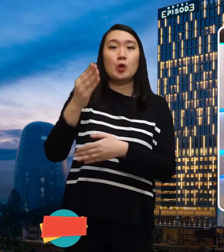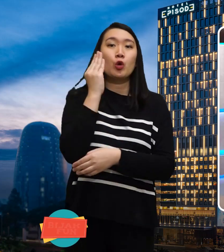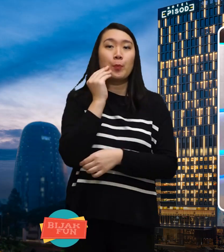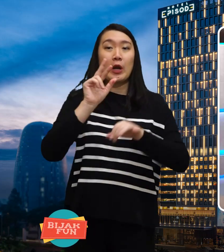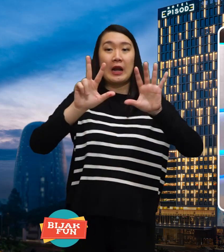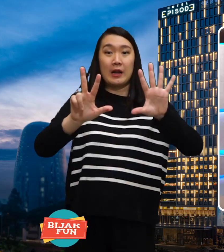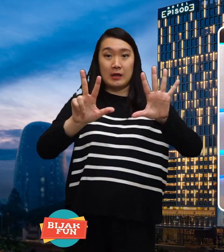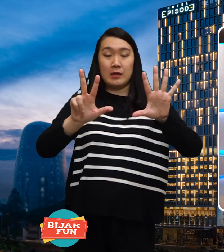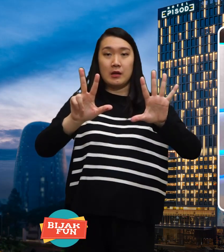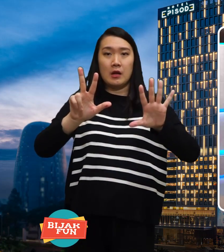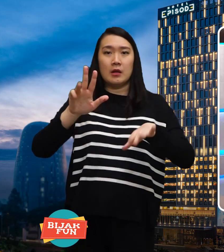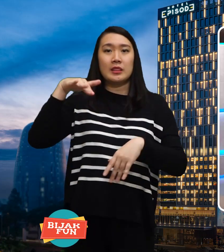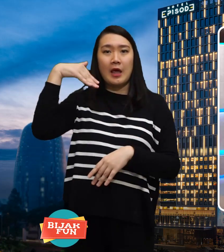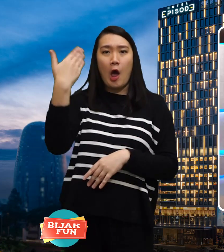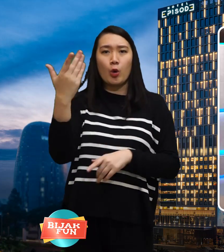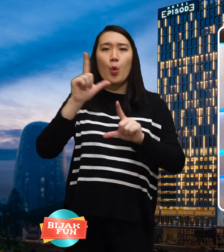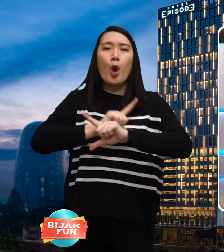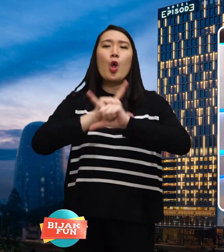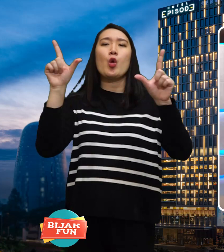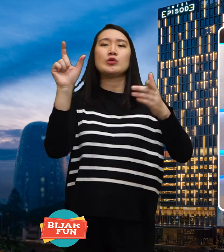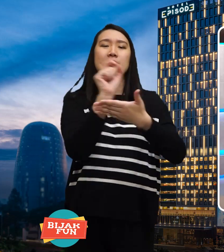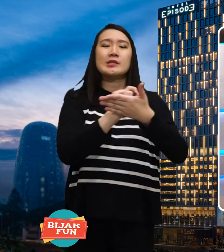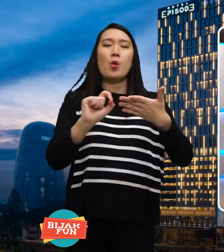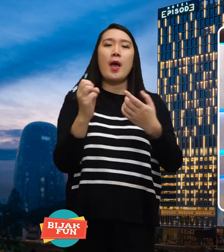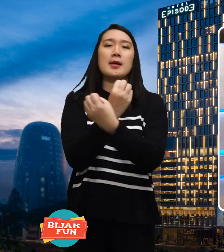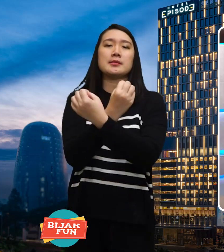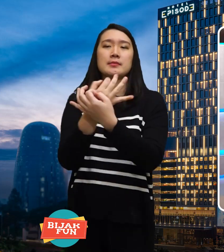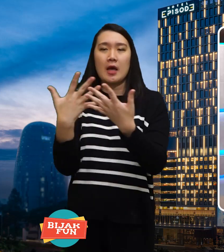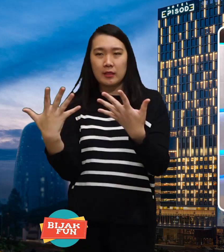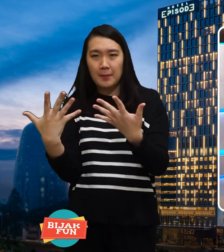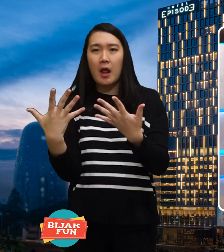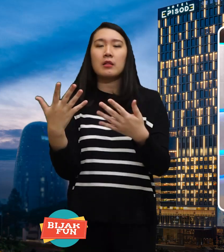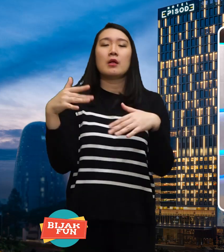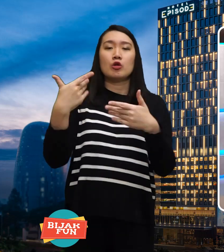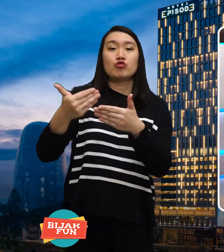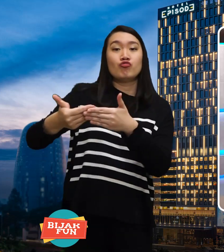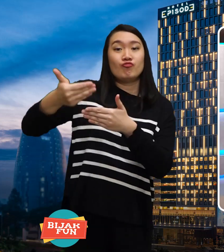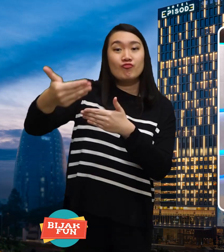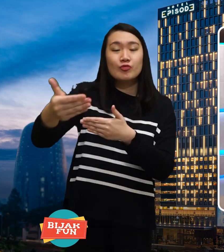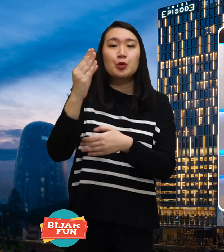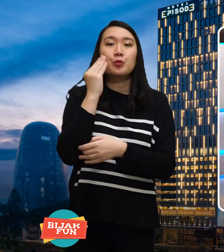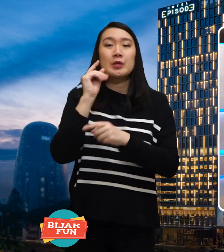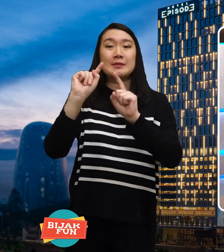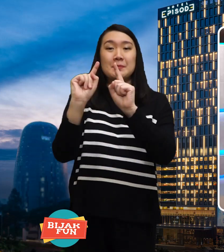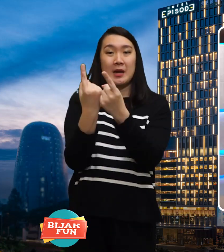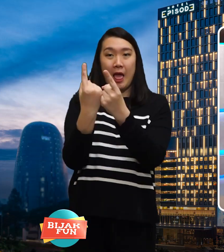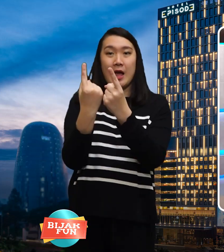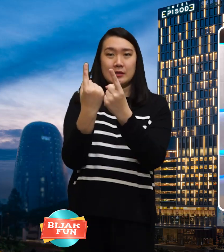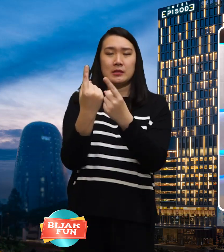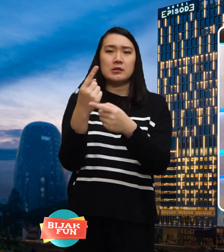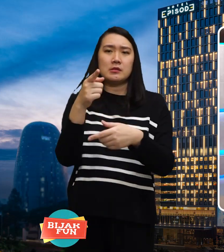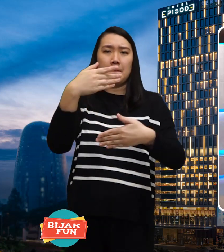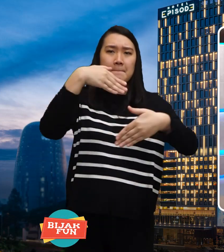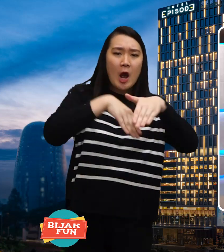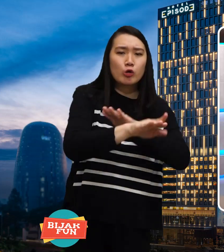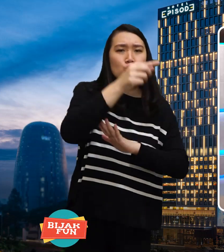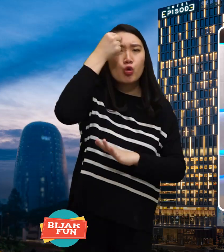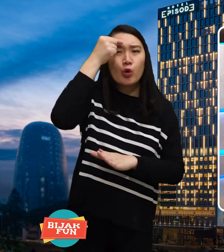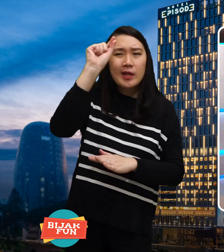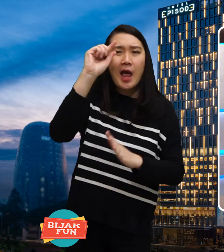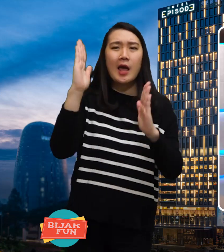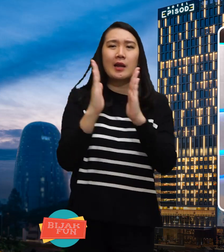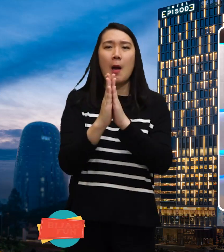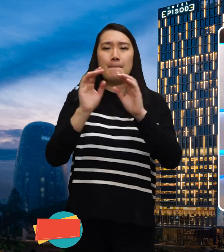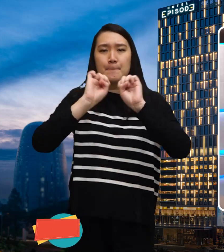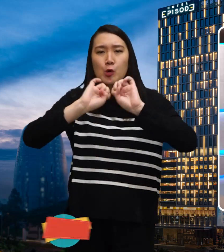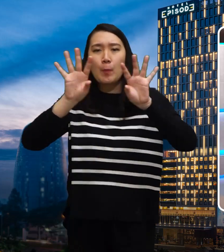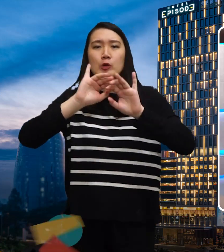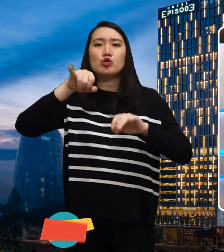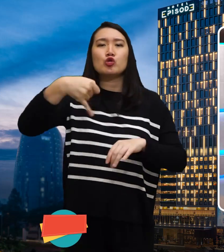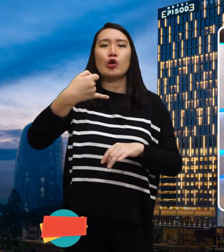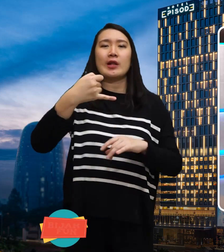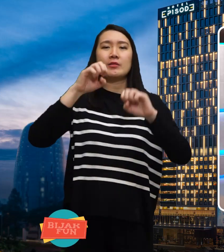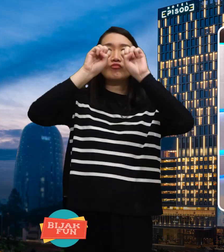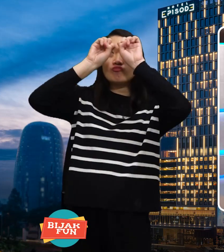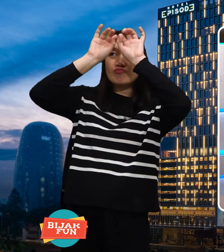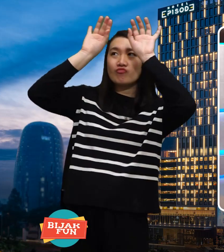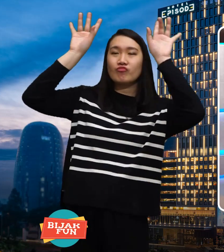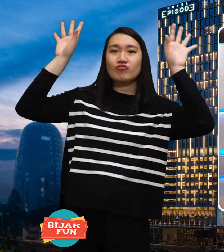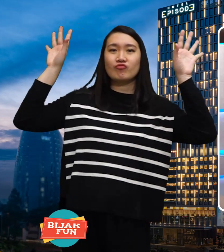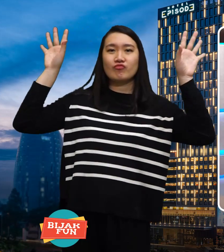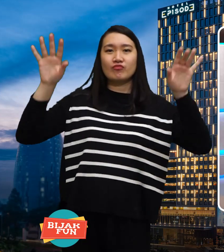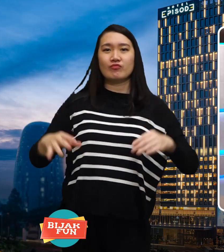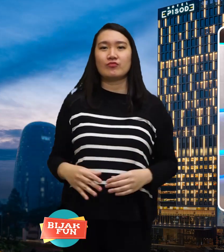Umur 8 lulus sekolah matematika. Umur 11 masuk kuliah dan mempublikasi jurnal sains.